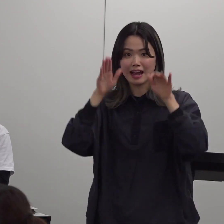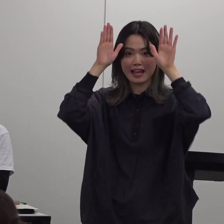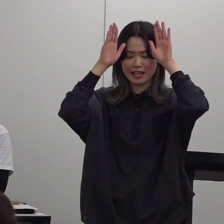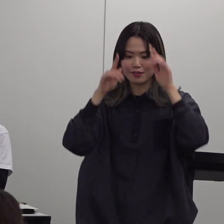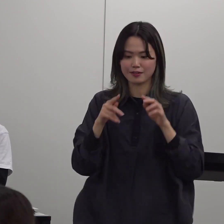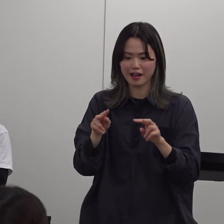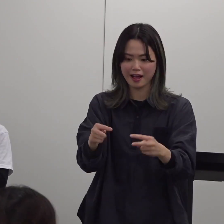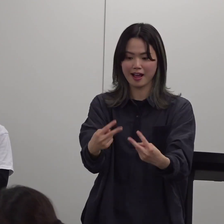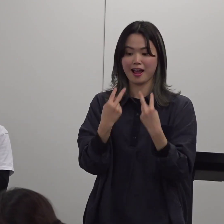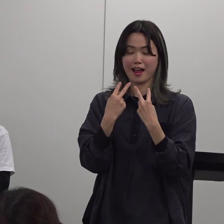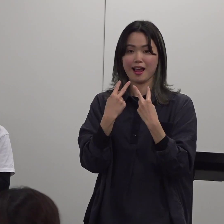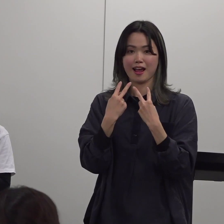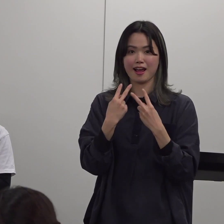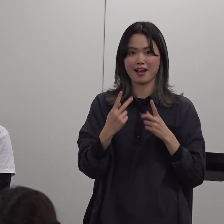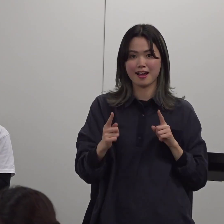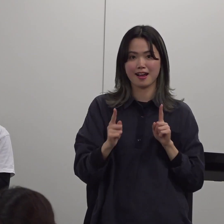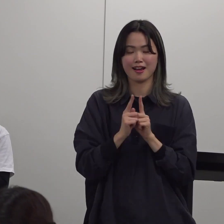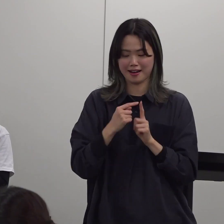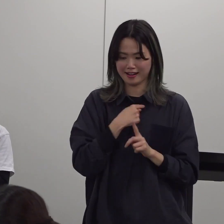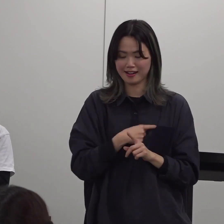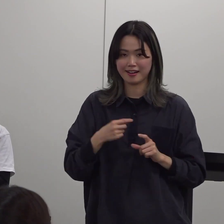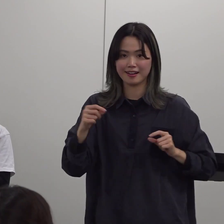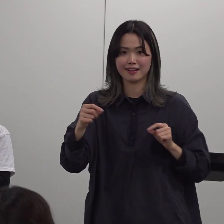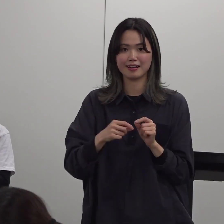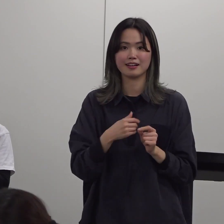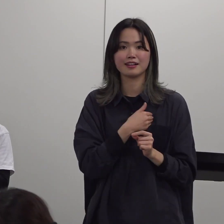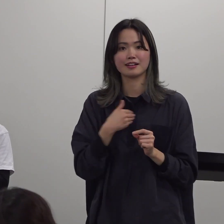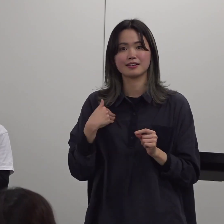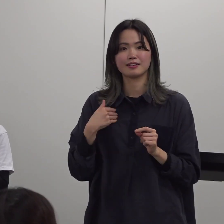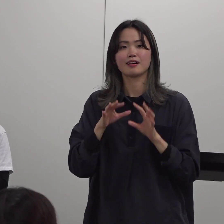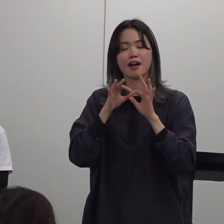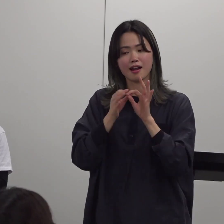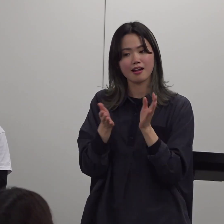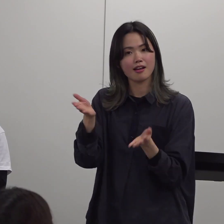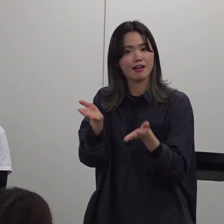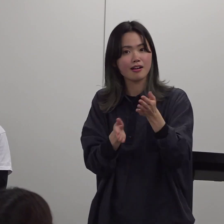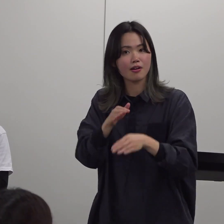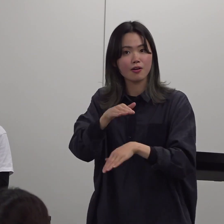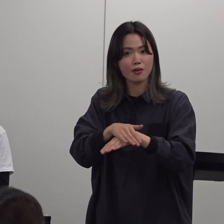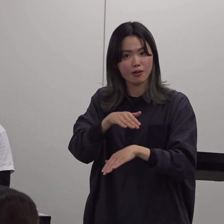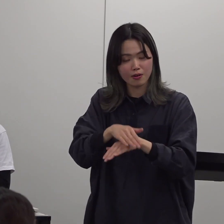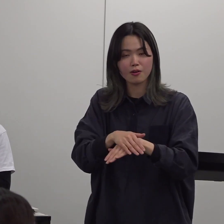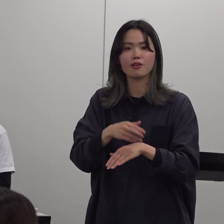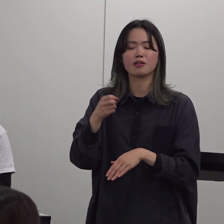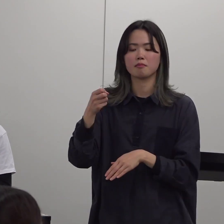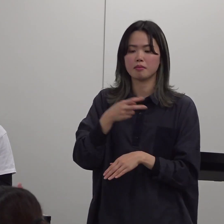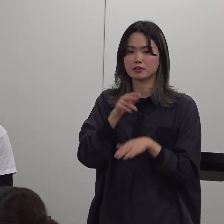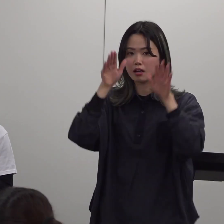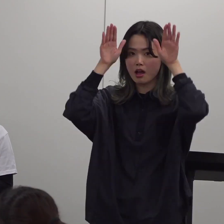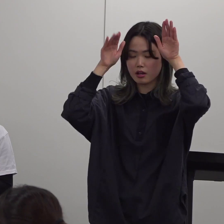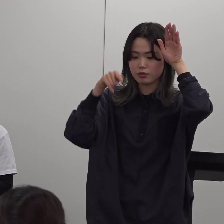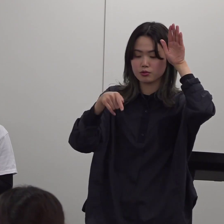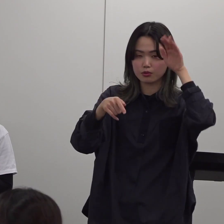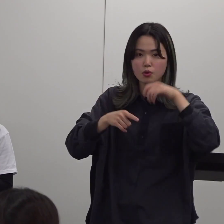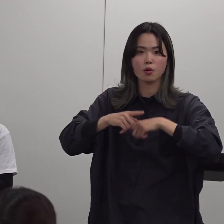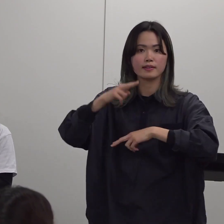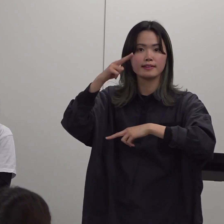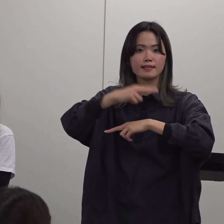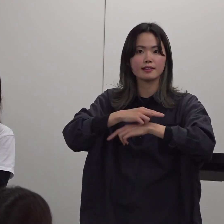そのお世話の仕方 もそうですし あと認定をされたら、ちゃんと盲導犬は国家公安委員会